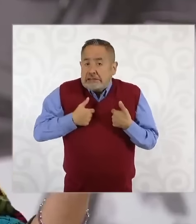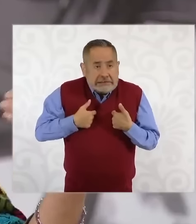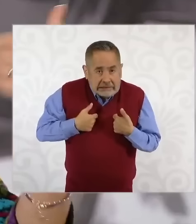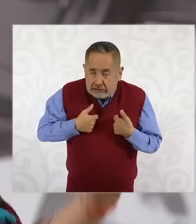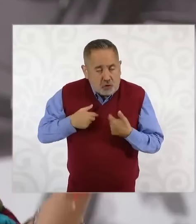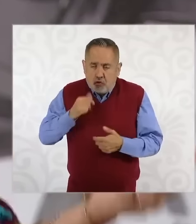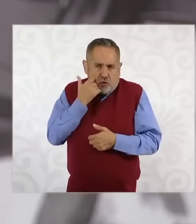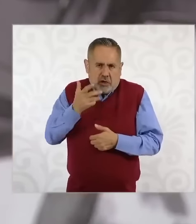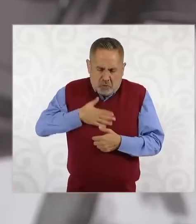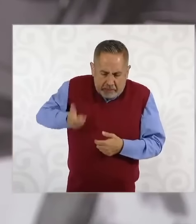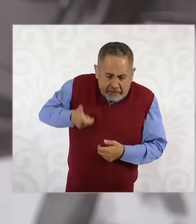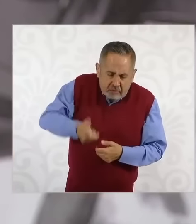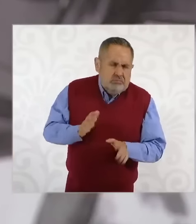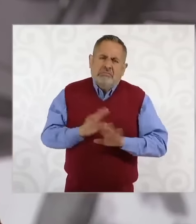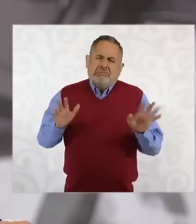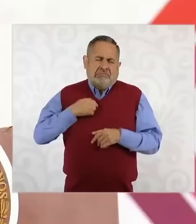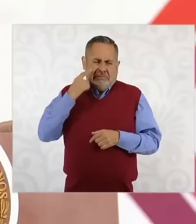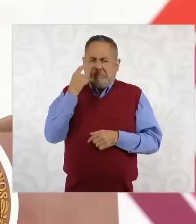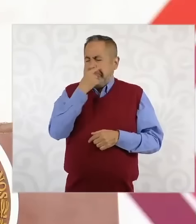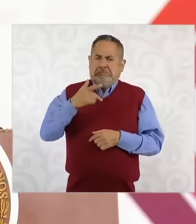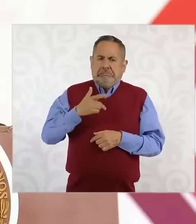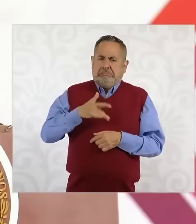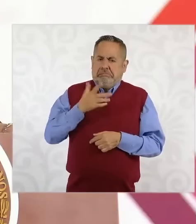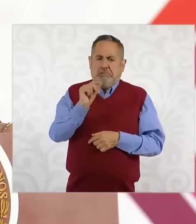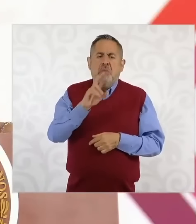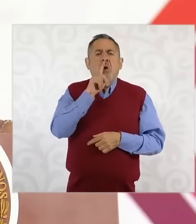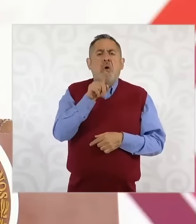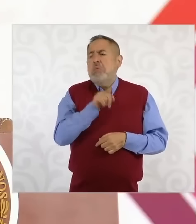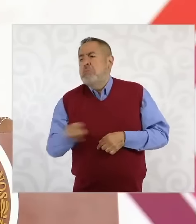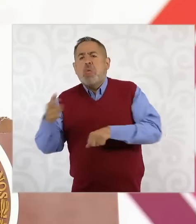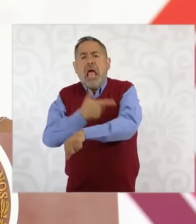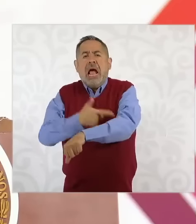digo, no estoy de acuerdo que no fui, me fui mejor a la Gustavo Madero en la inauguración,